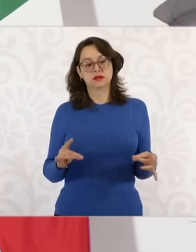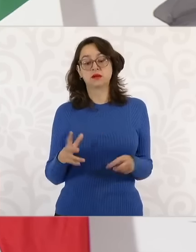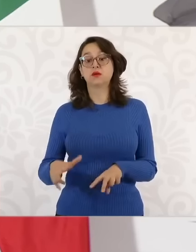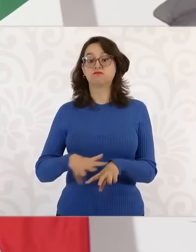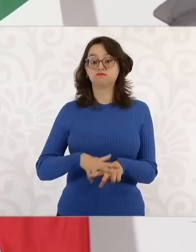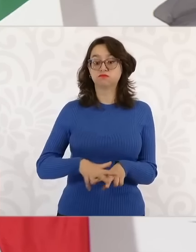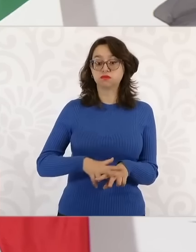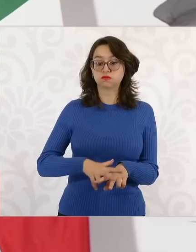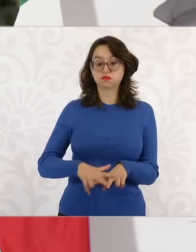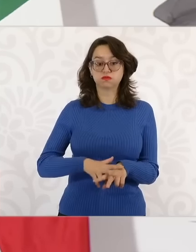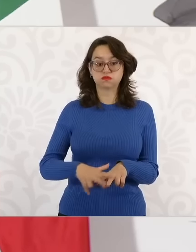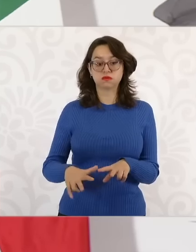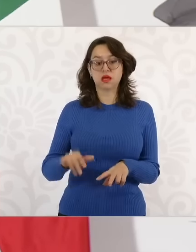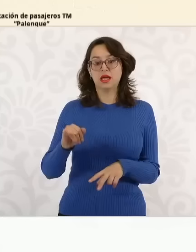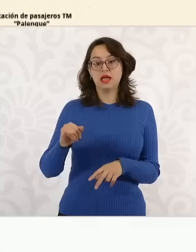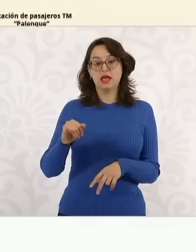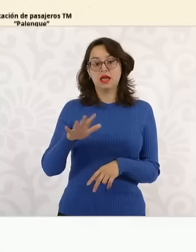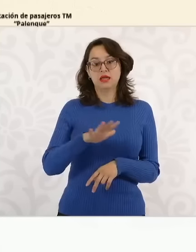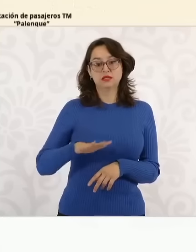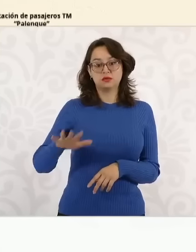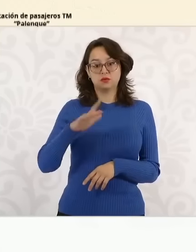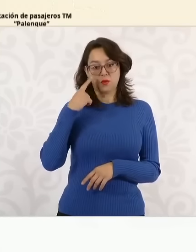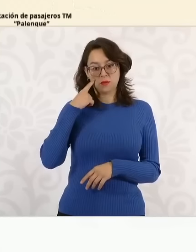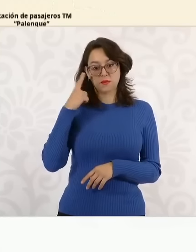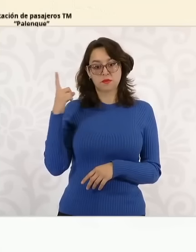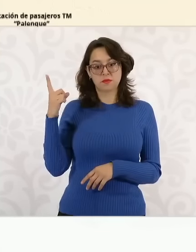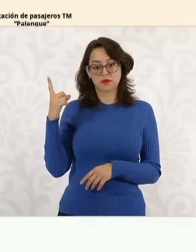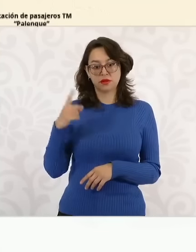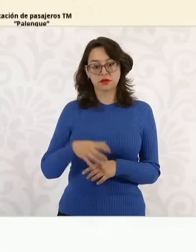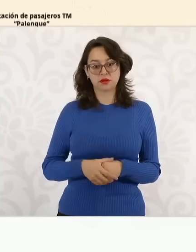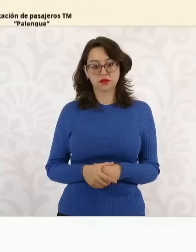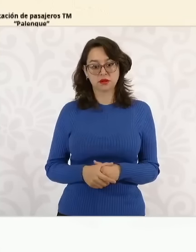ismo de de Huantepecla. Ahí pueden ver, miren, la imagen de la derecha, es la vía principal del tren